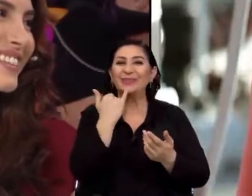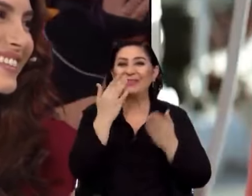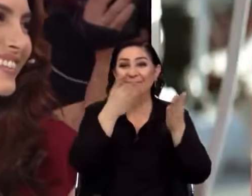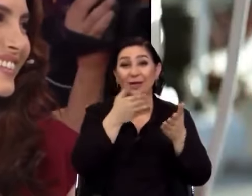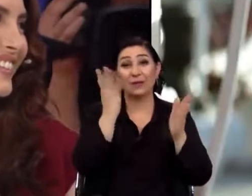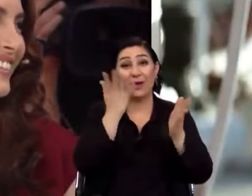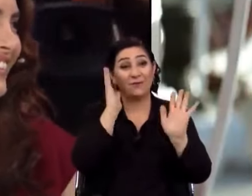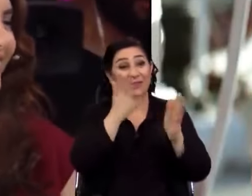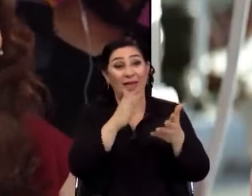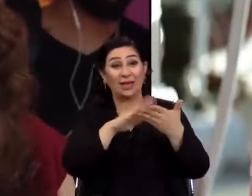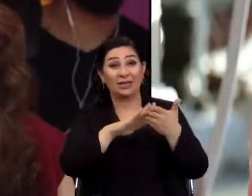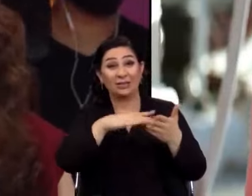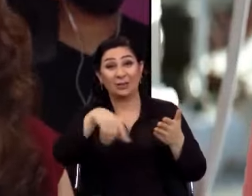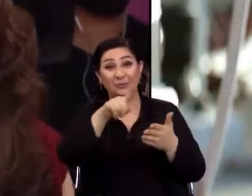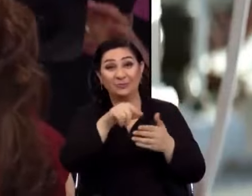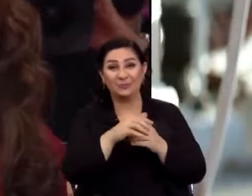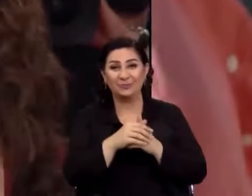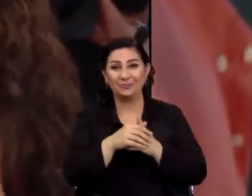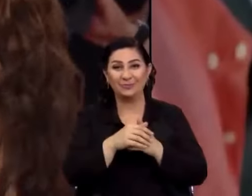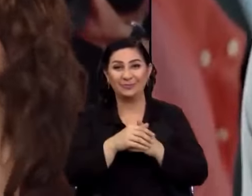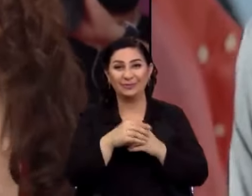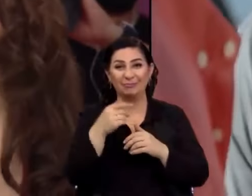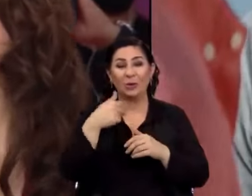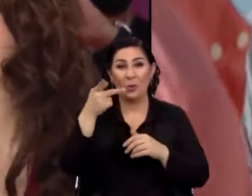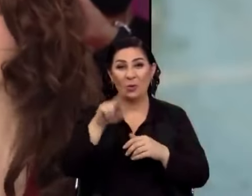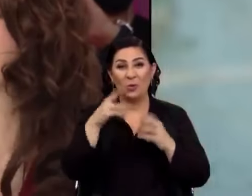daha Vakıflar Hadi Deniz ben de ölüyü oynuyordum O yüzden